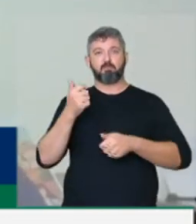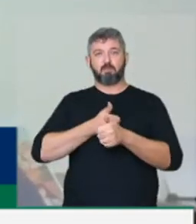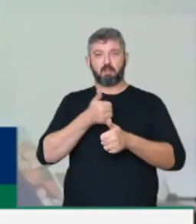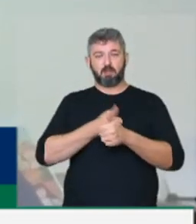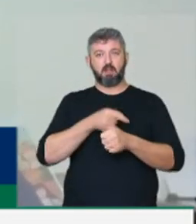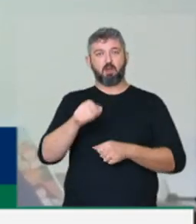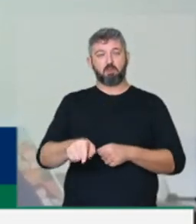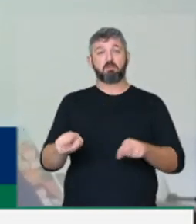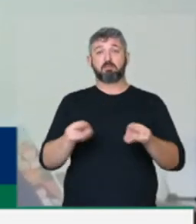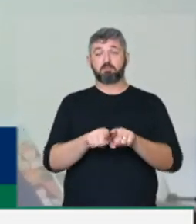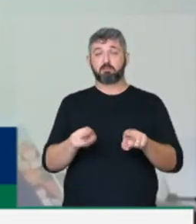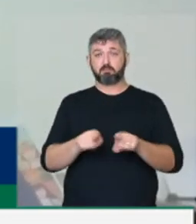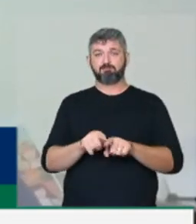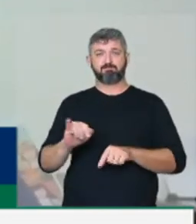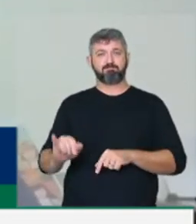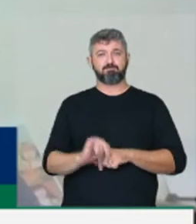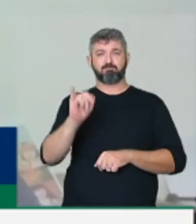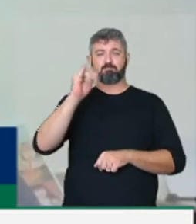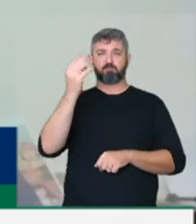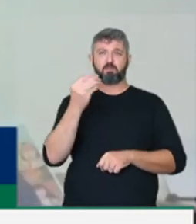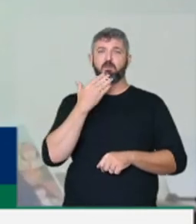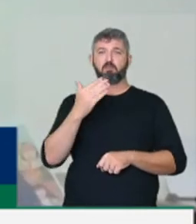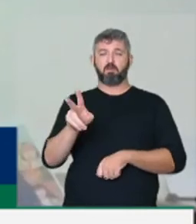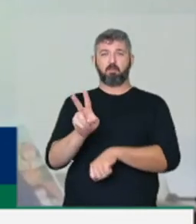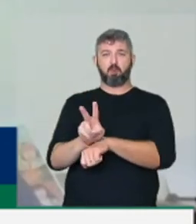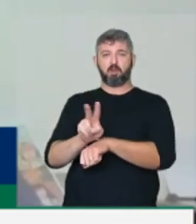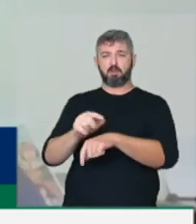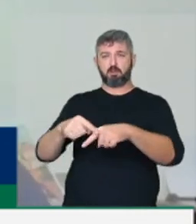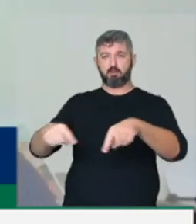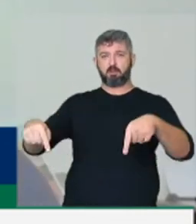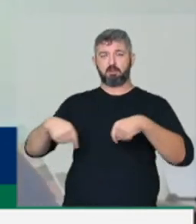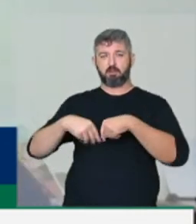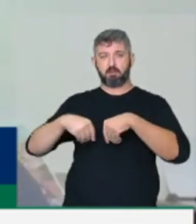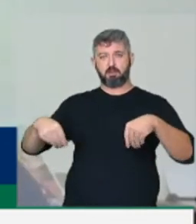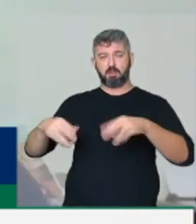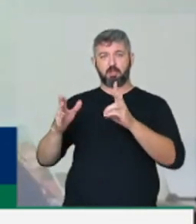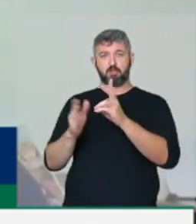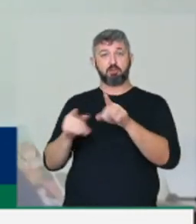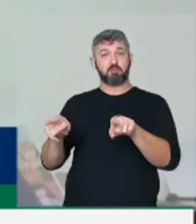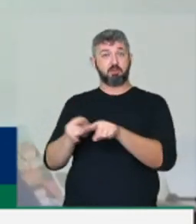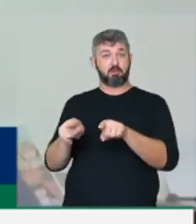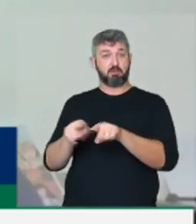RECONHECIMENTO QUE É IMPORTANTE FAZER A PROTEÇÃO DAS TERRAS INDÍGENAS. APROVEITO AINDA, SENHOR PRESIDENTE, ESSES MINUTOS QUE